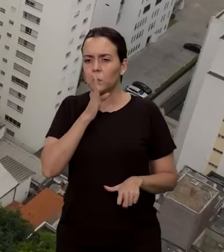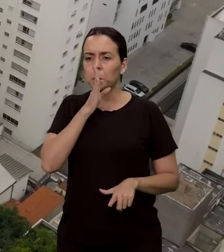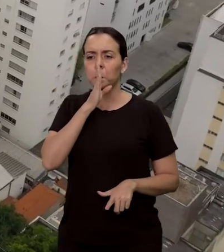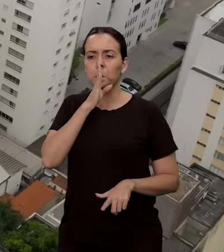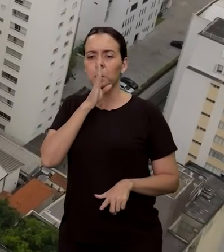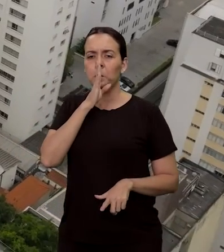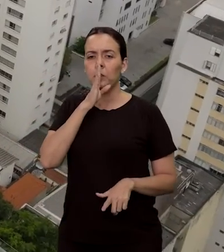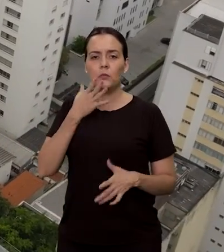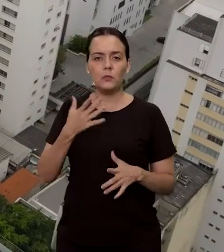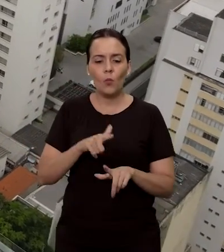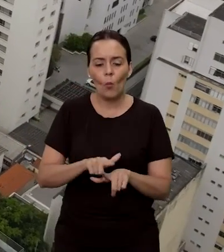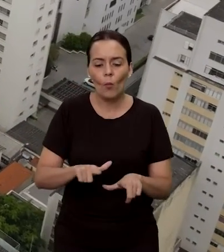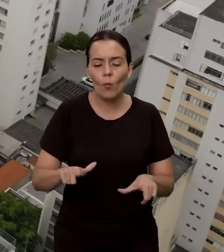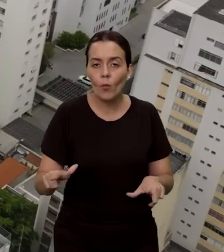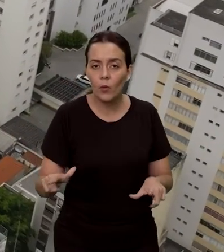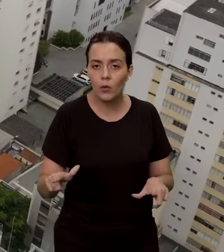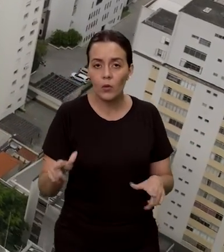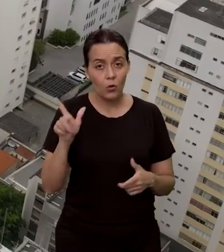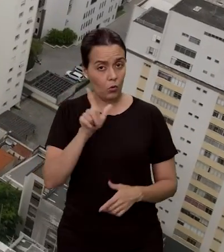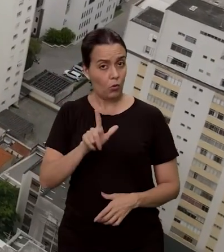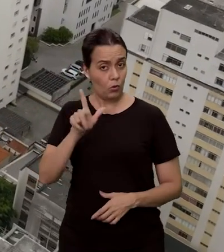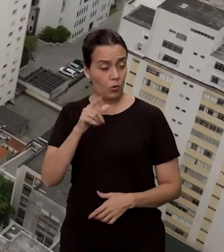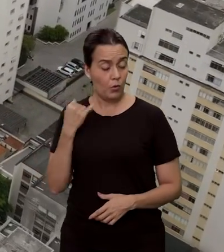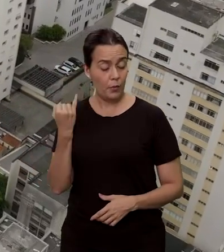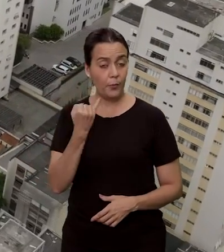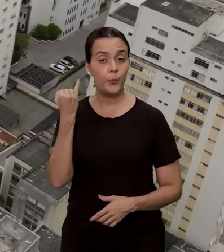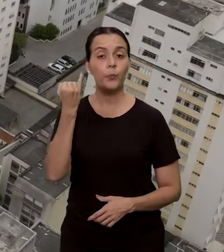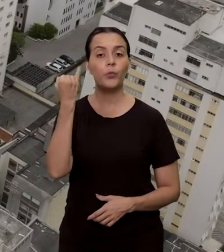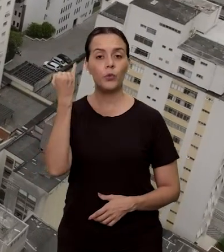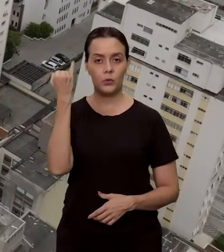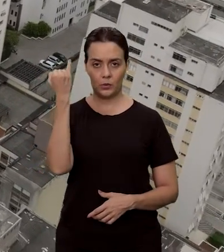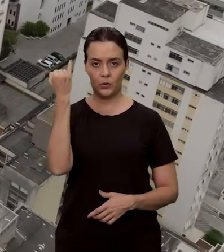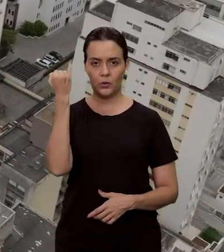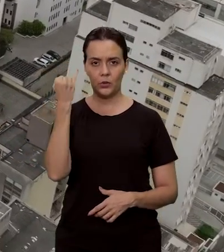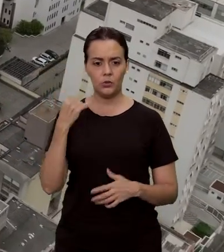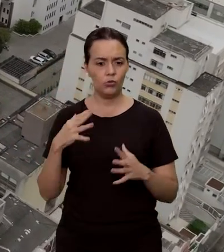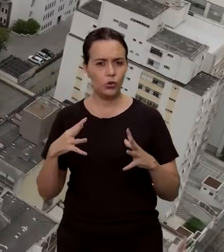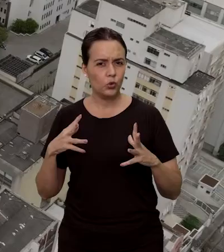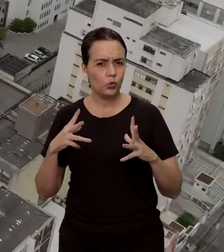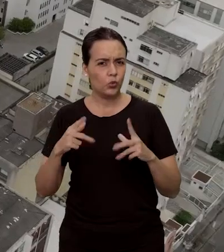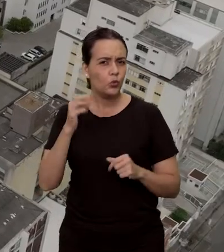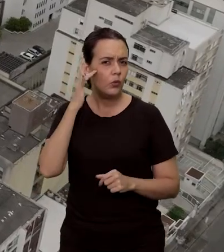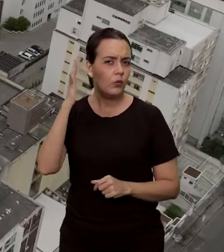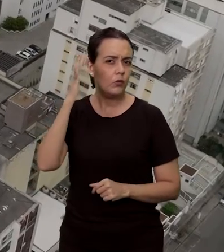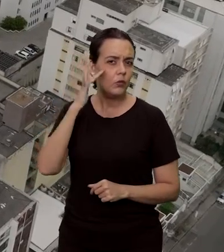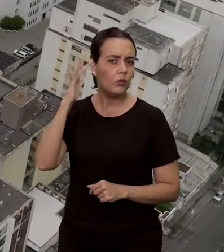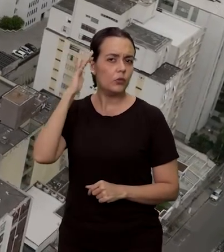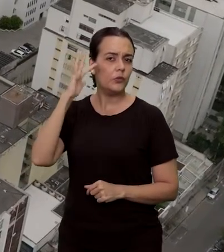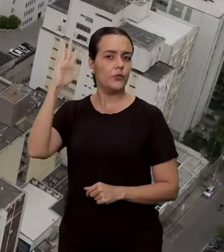Então, obviamente, é importante que a gente trace todas as construções filosóficas